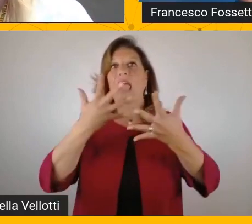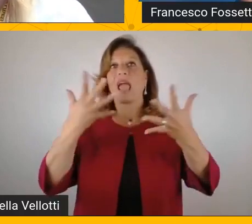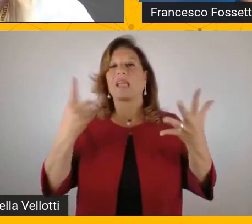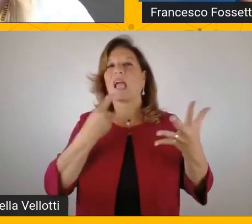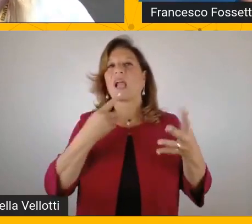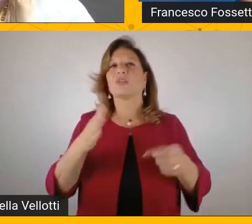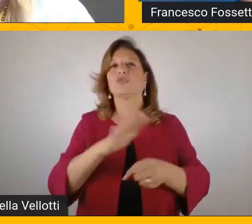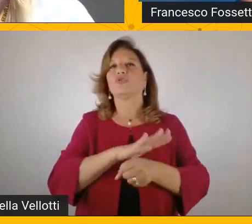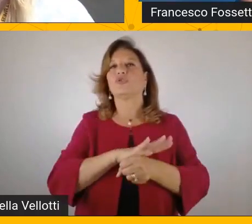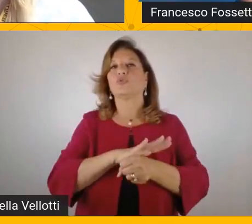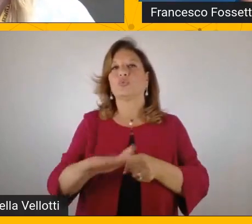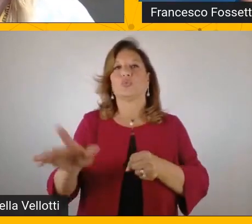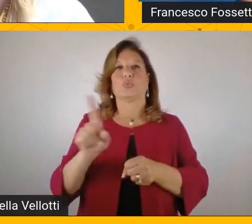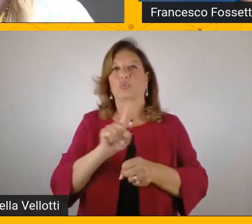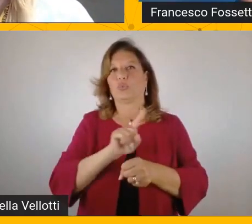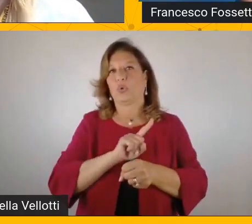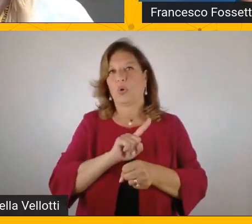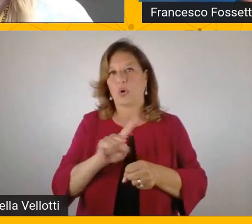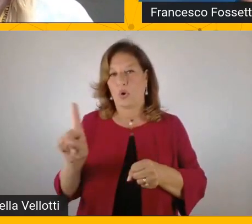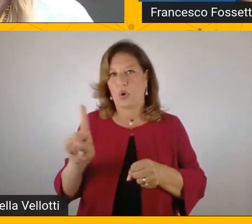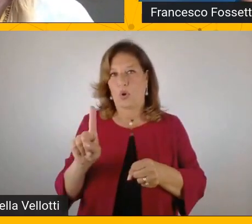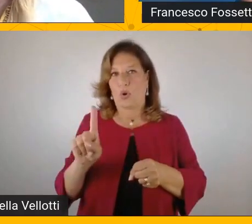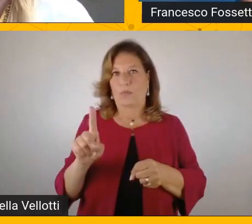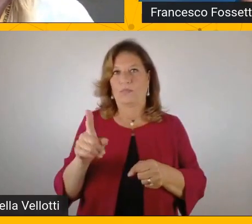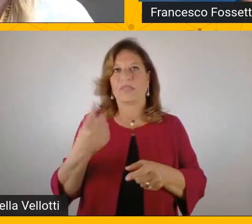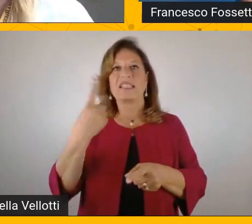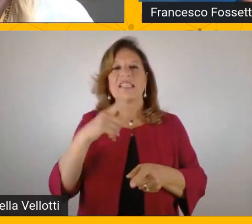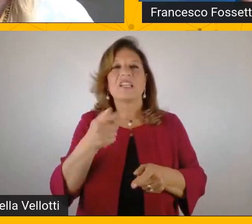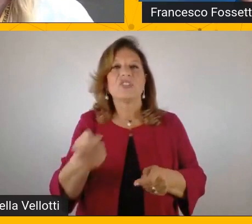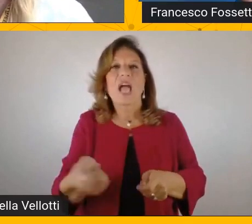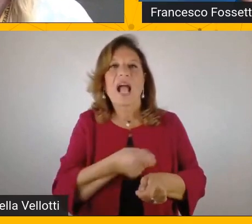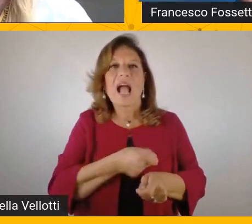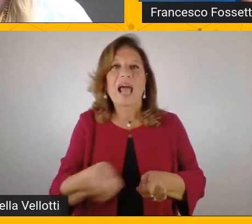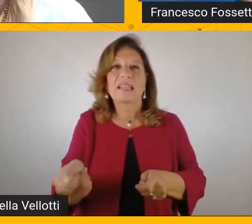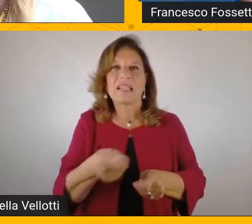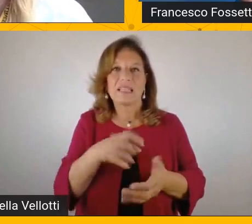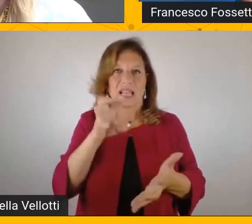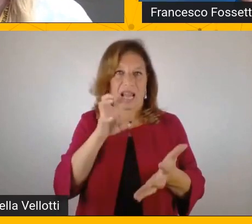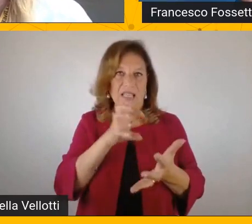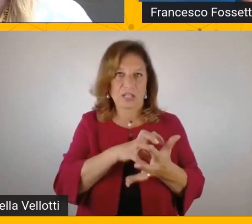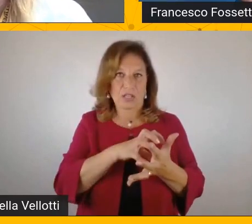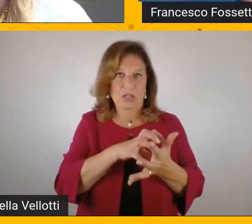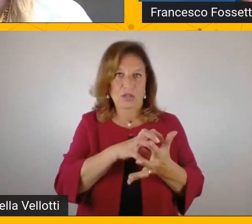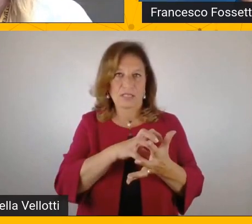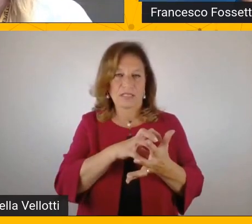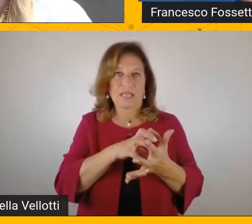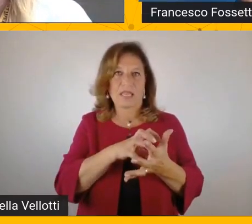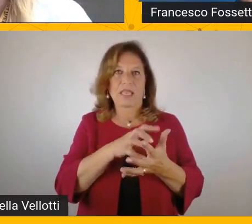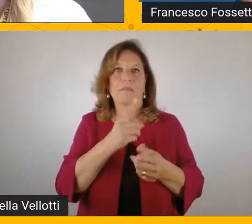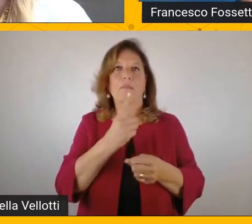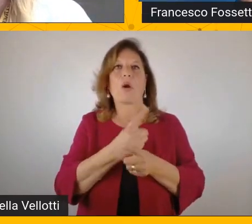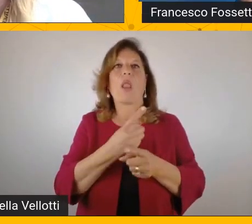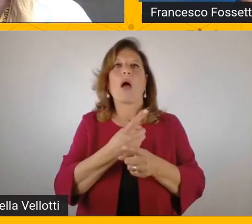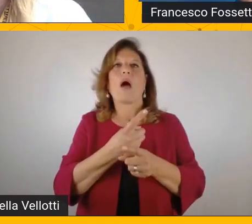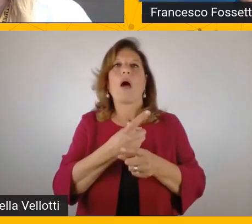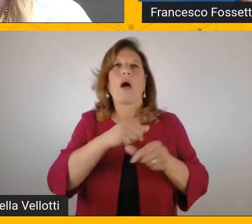se c'è l'iconcina con la carta di credito lì bisogna operare